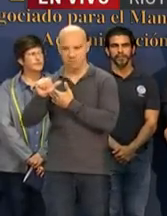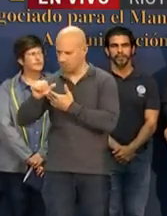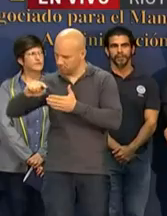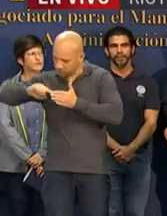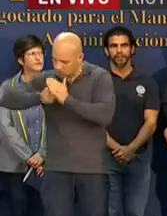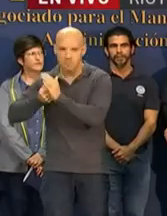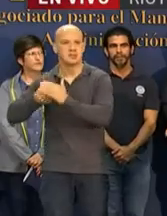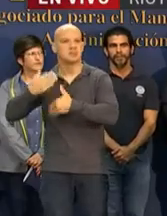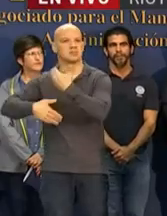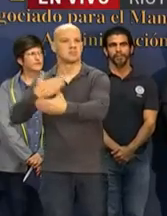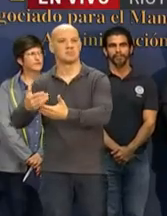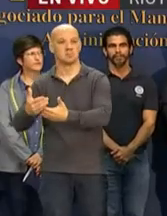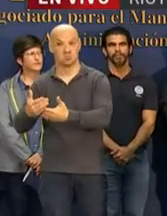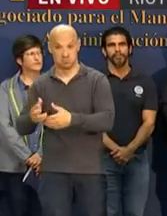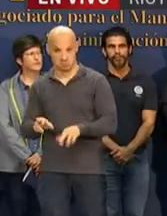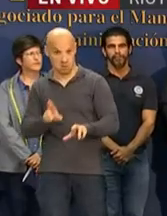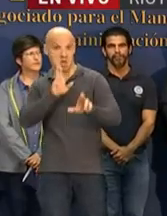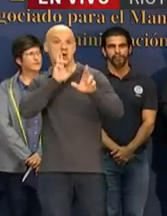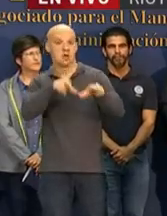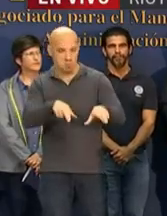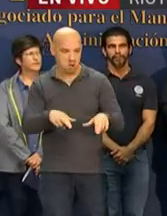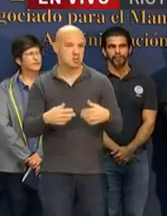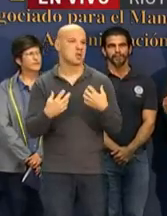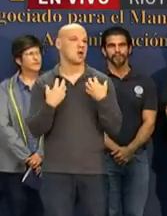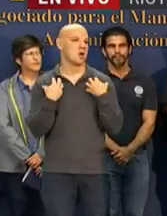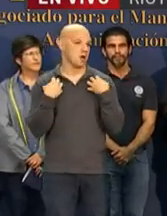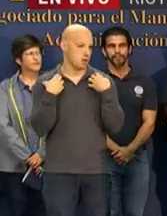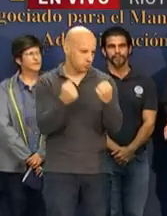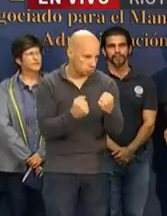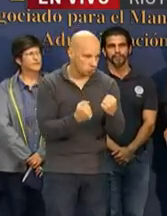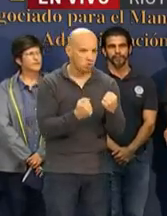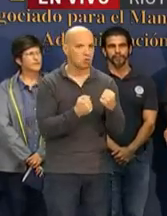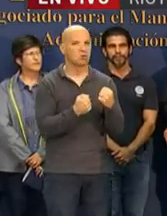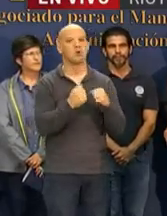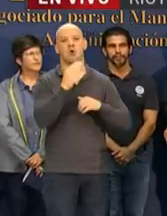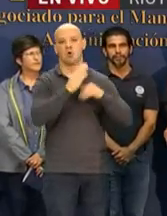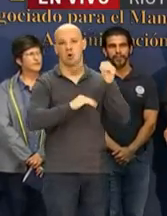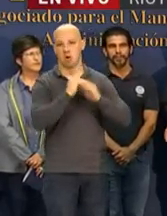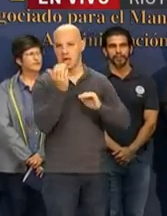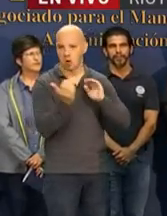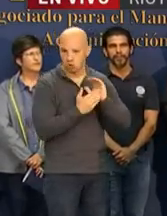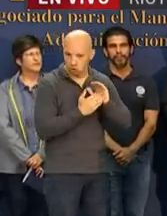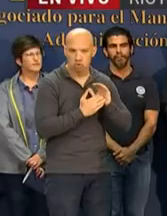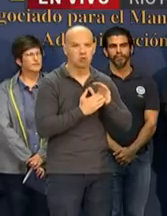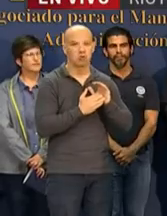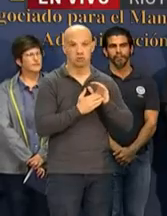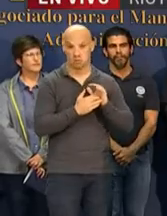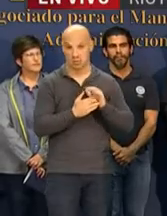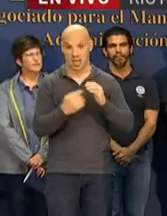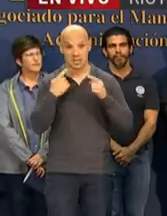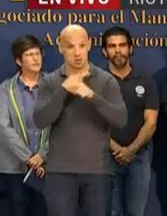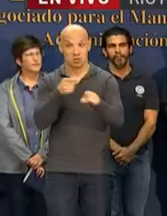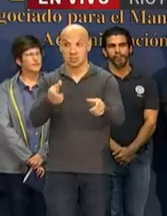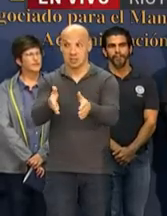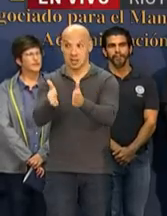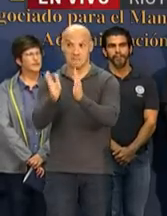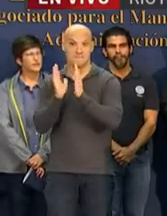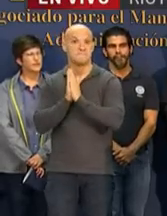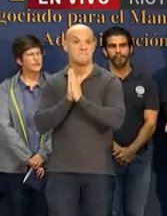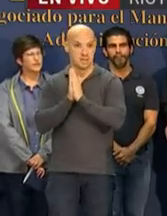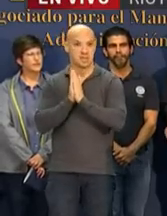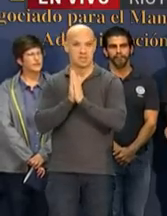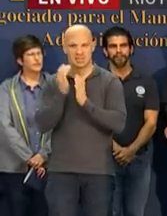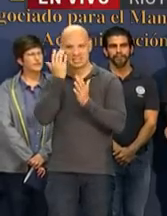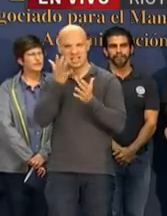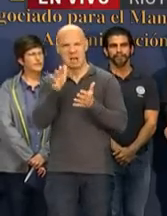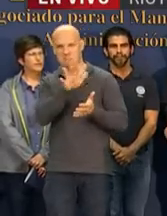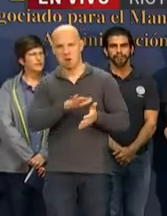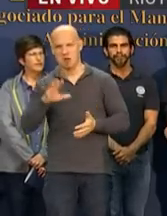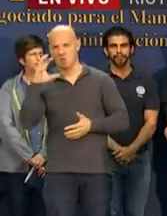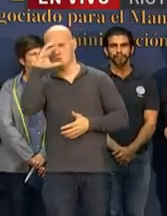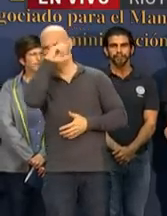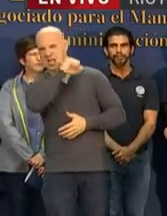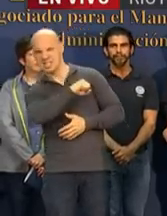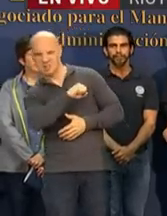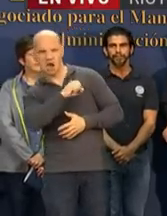PRÓXIMA DECLARACIÓN ES